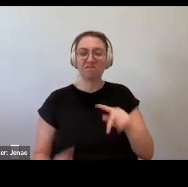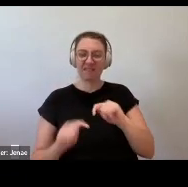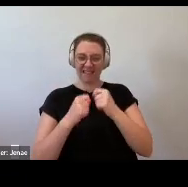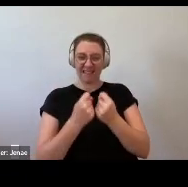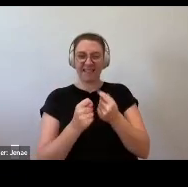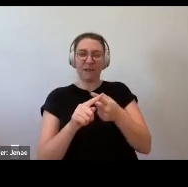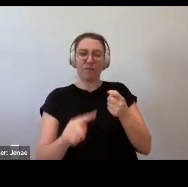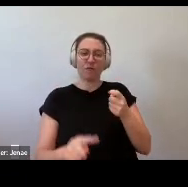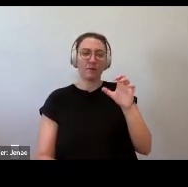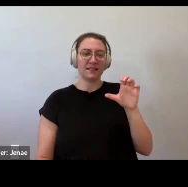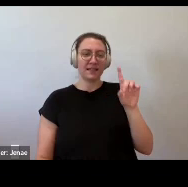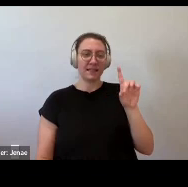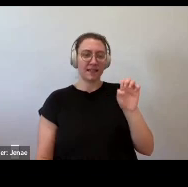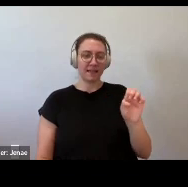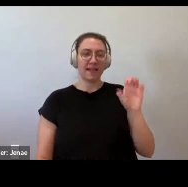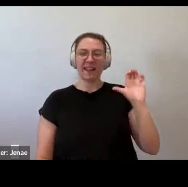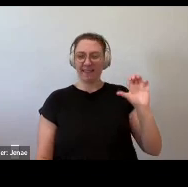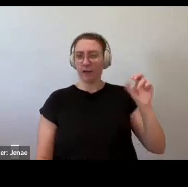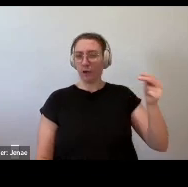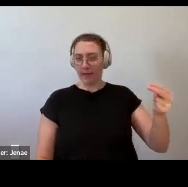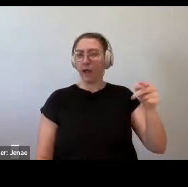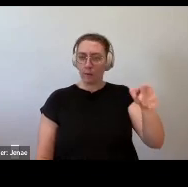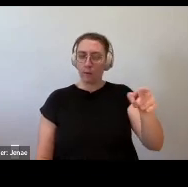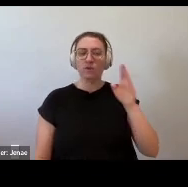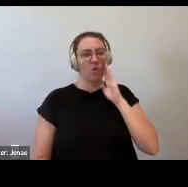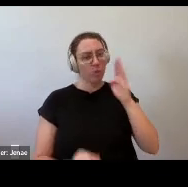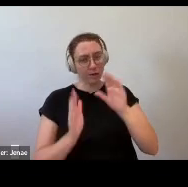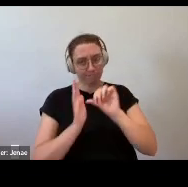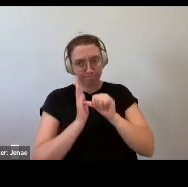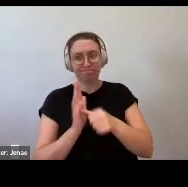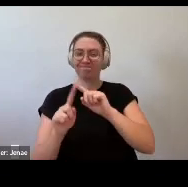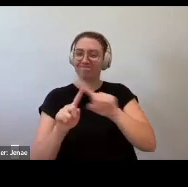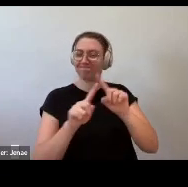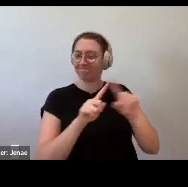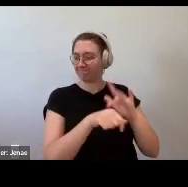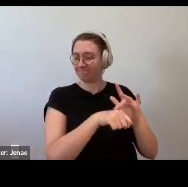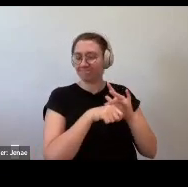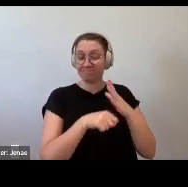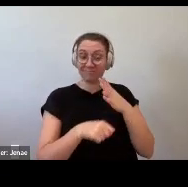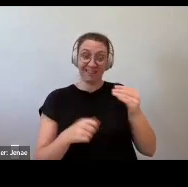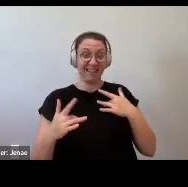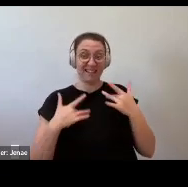centro de intercambio de información del CDE destacará varios recursos y nos complace contar con la presencia de un representante